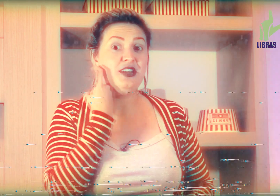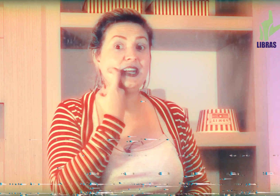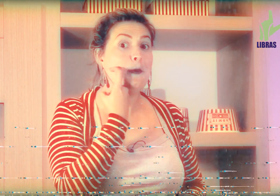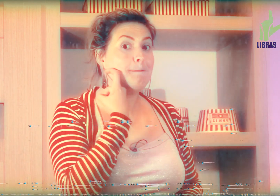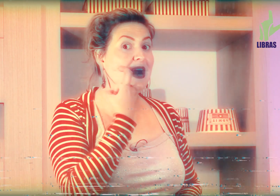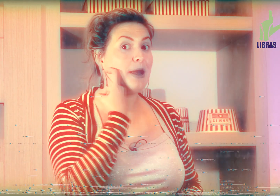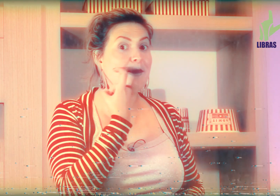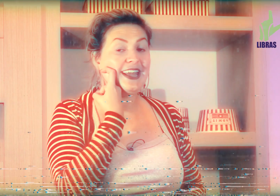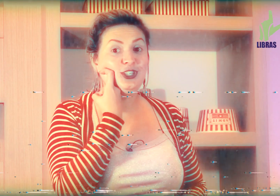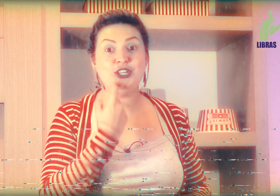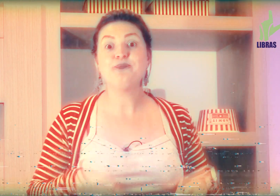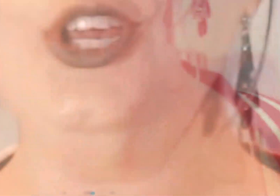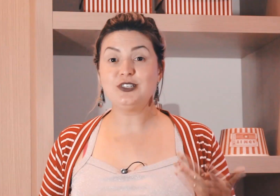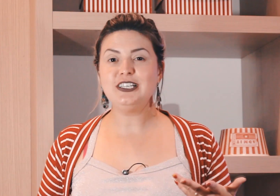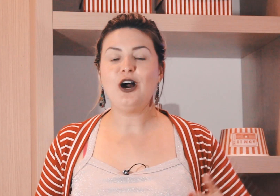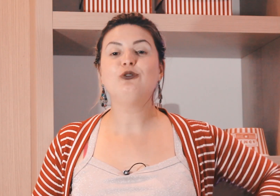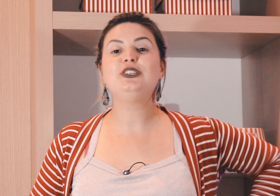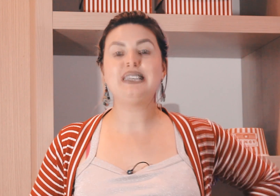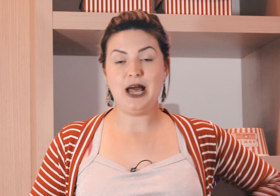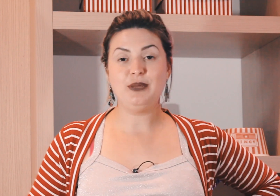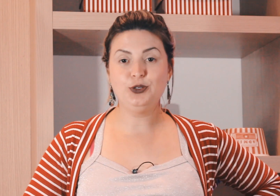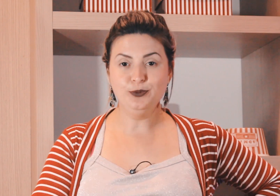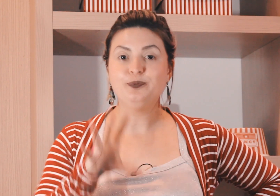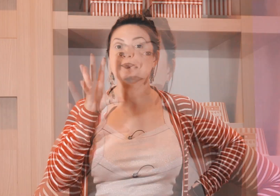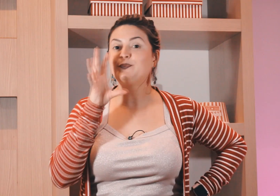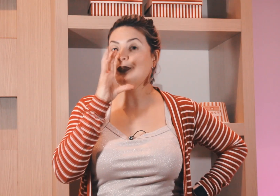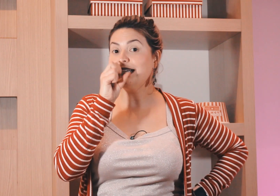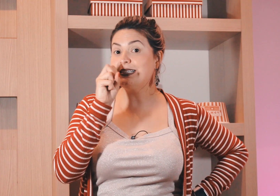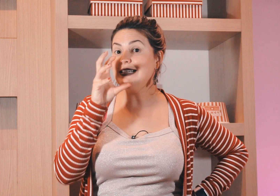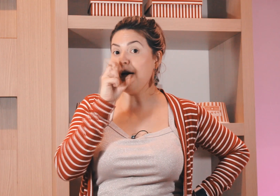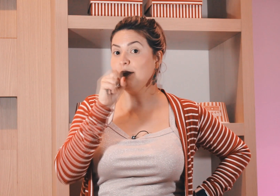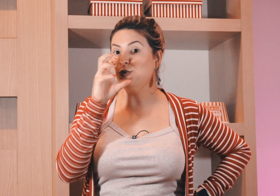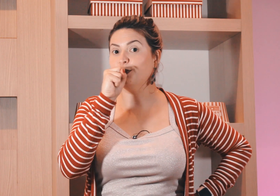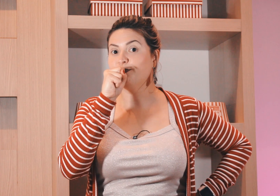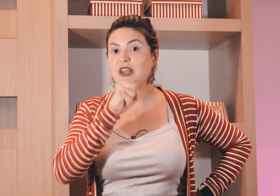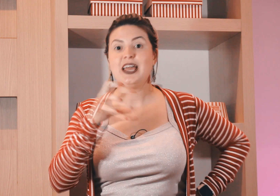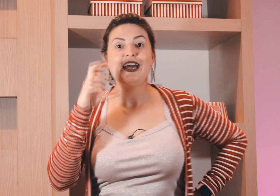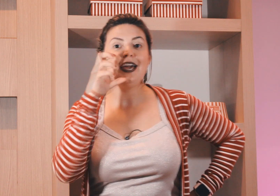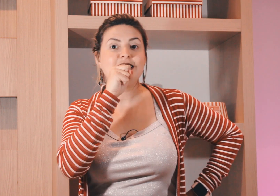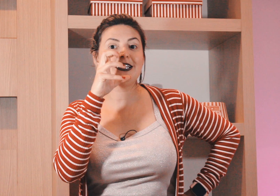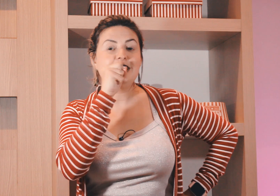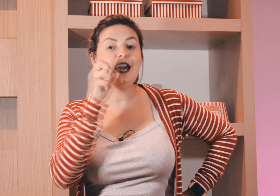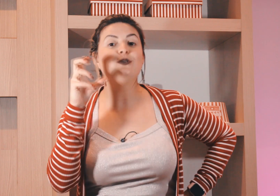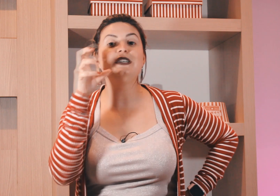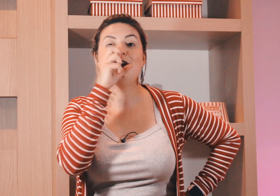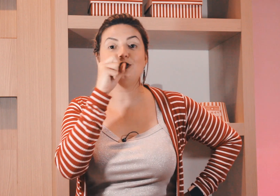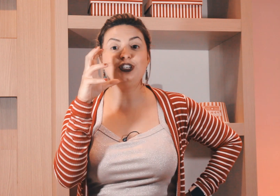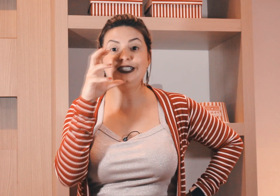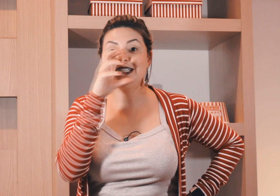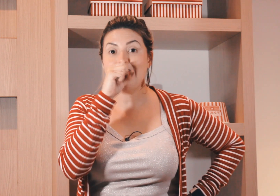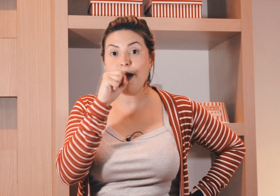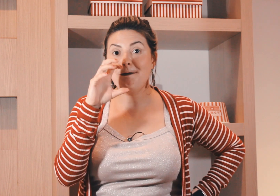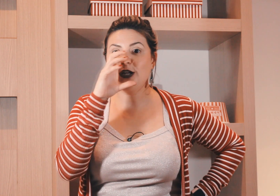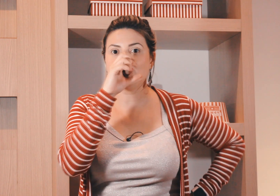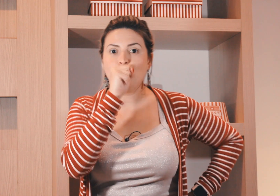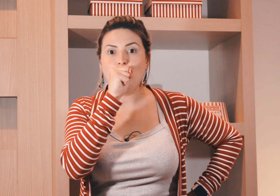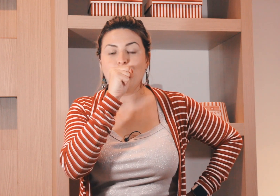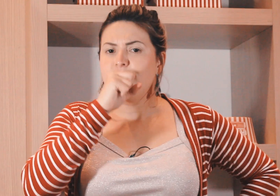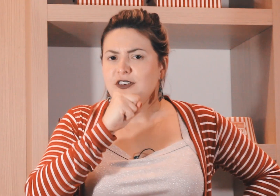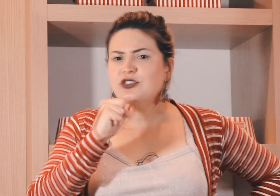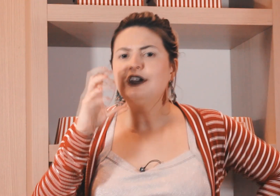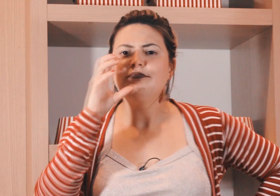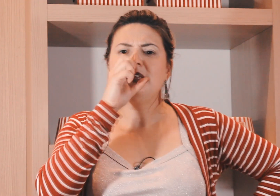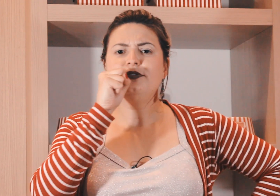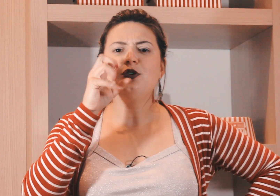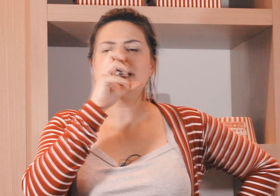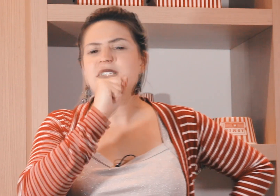sexta-feira para peixe e o sinal de sábado? sábado, esse aqui é o sinal de sábado professora devo